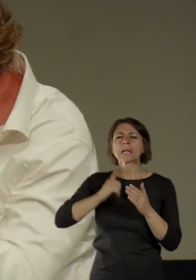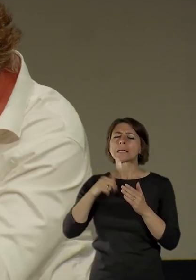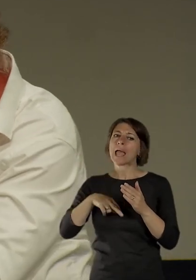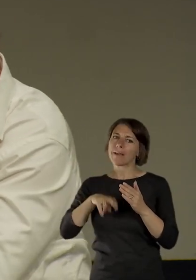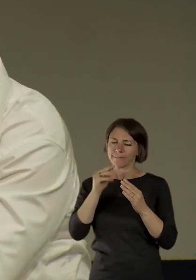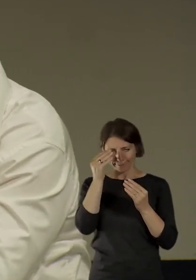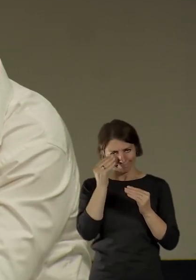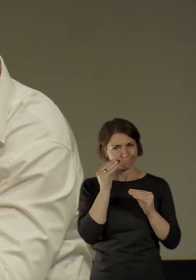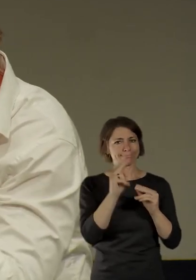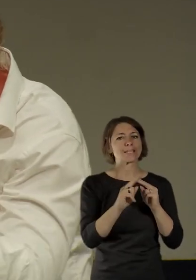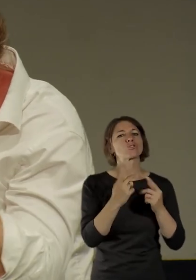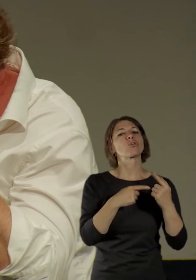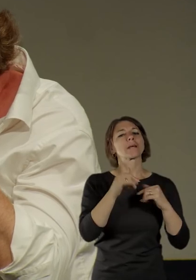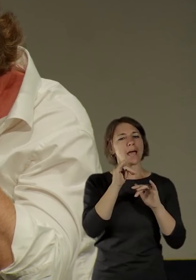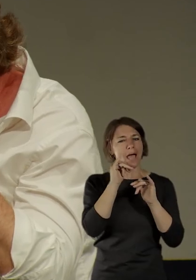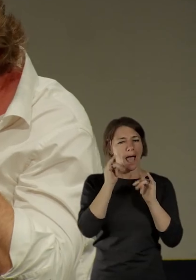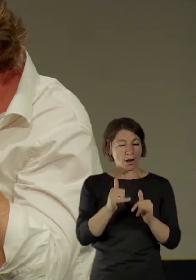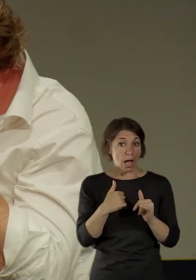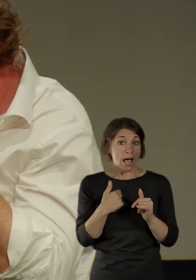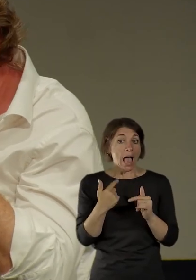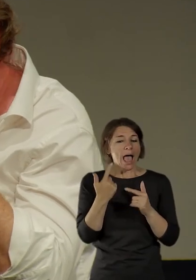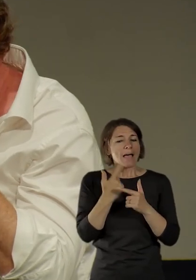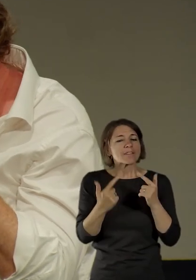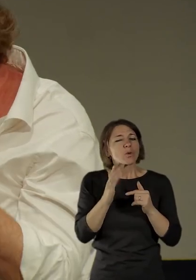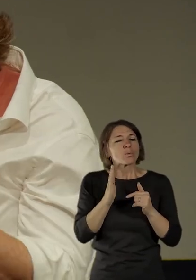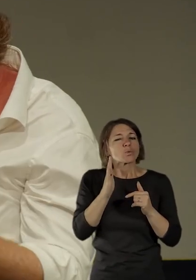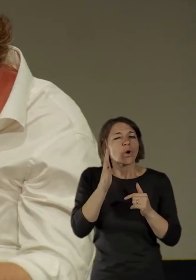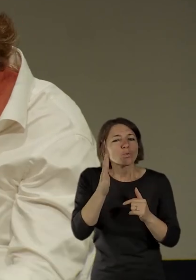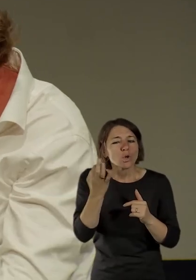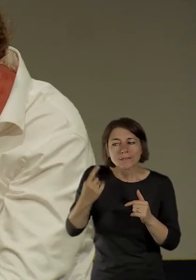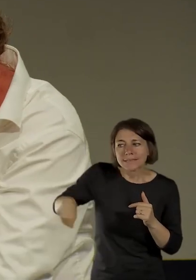A jenom ji popíšu, v čem ona spočívá, v čem je gró té debaty.